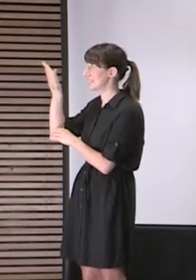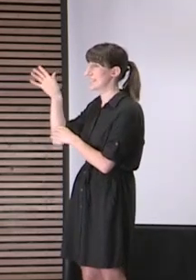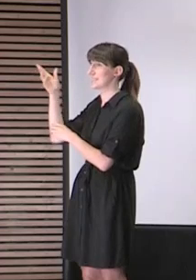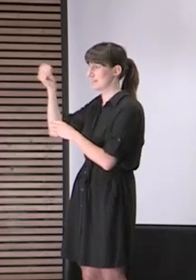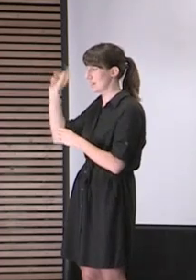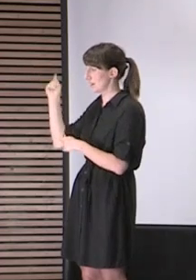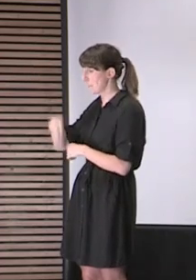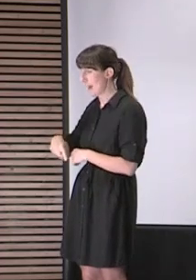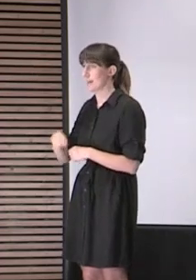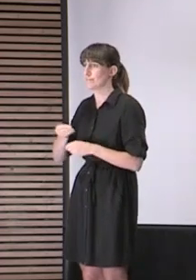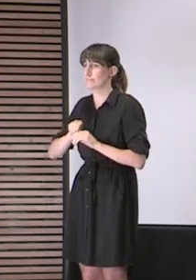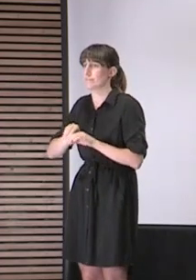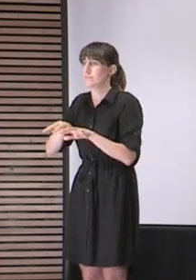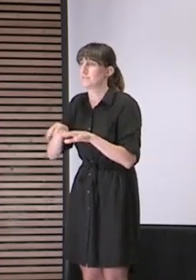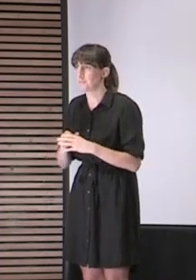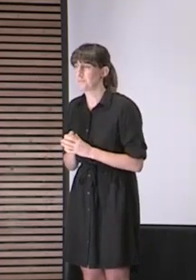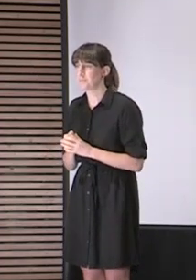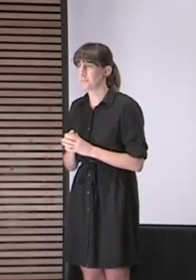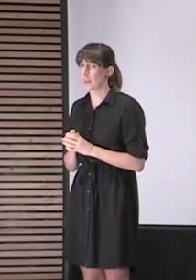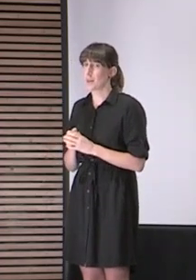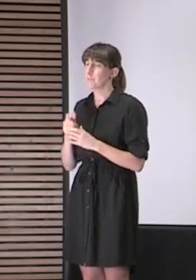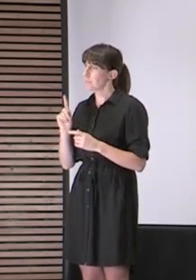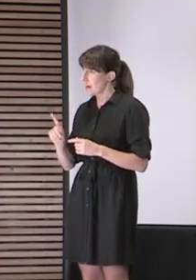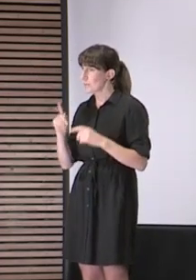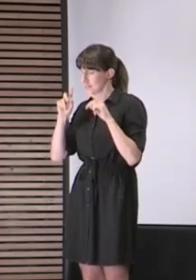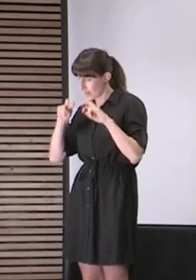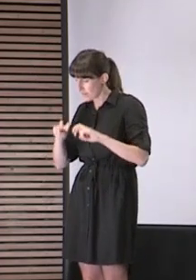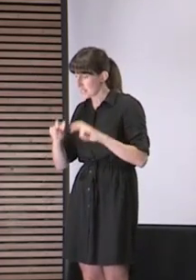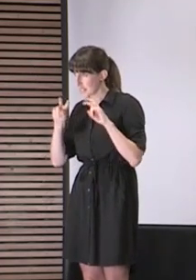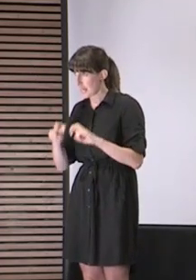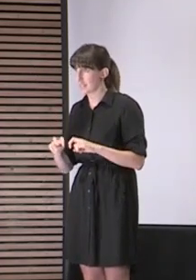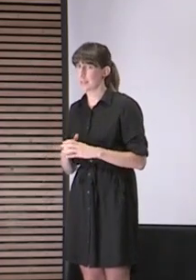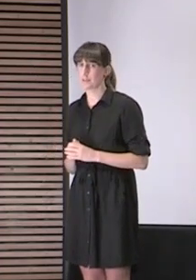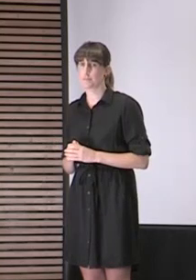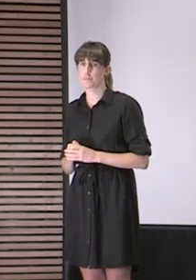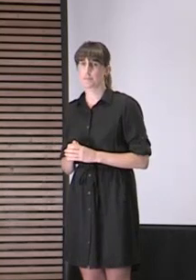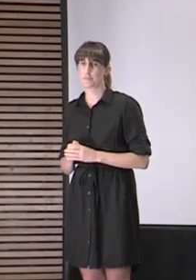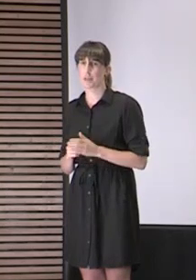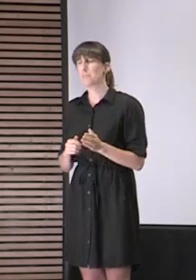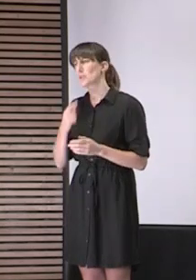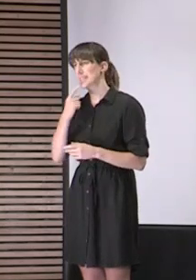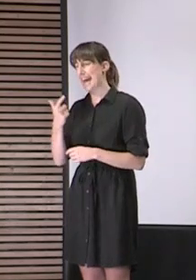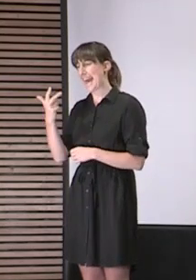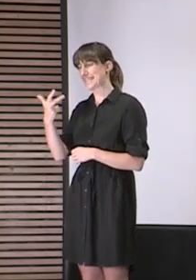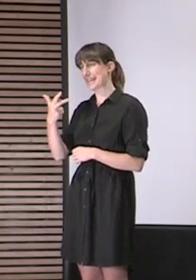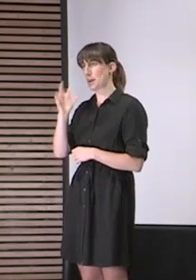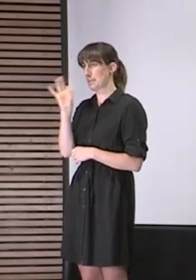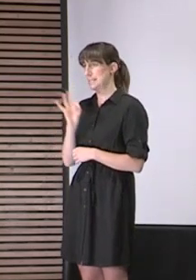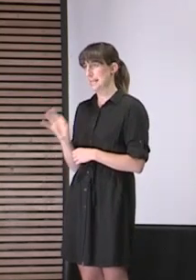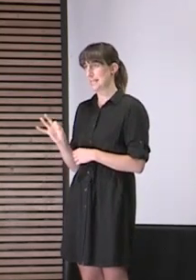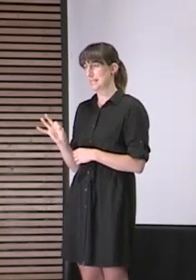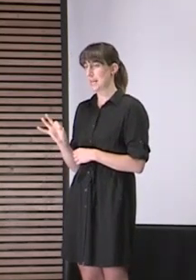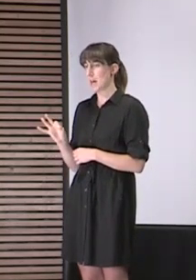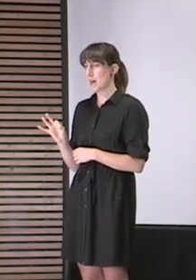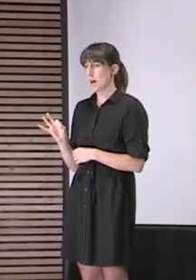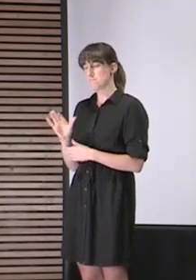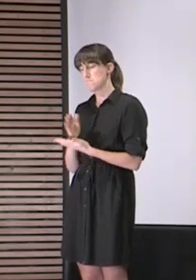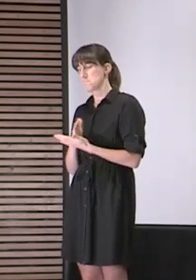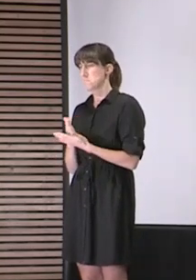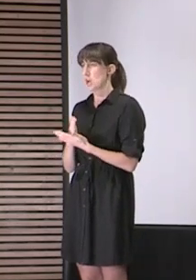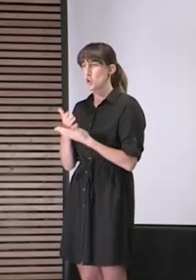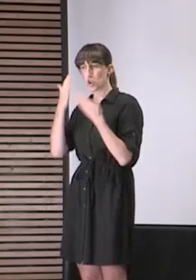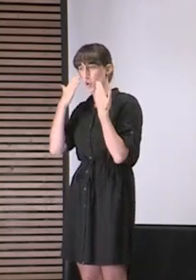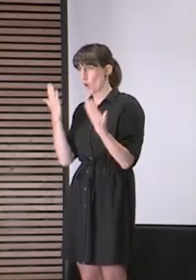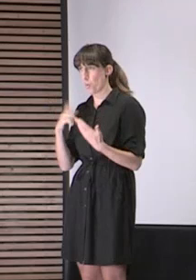mayor parte de la transmisión.